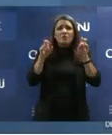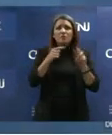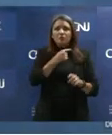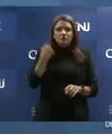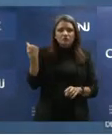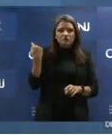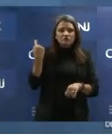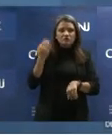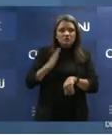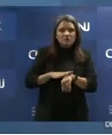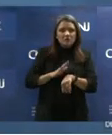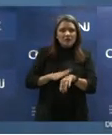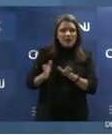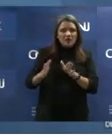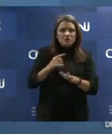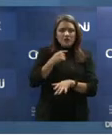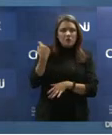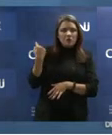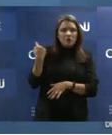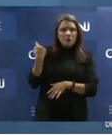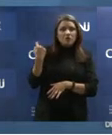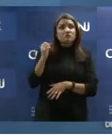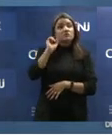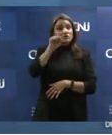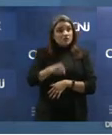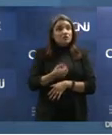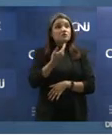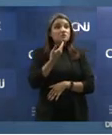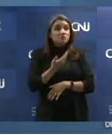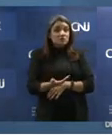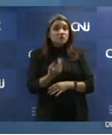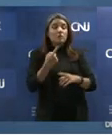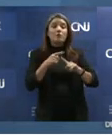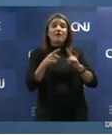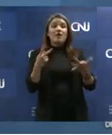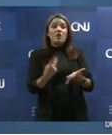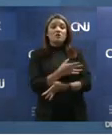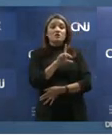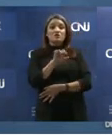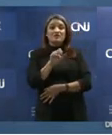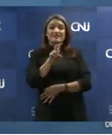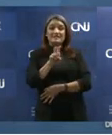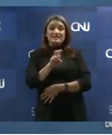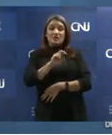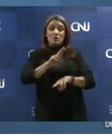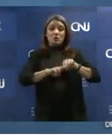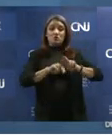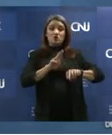Exato excelência, a defesa suscitou a tese de prescrição que teria ocorrido no último dia 5 de junho de 2022.